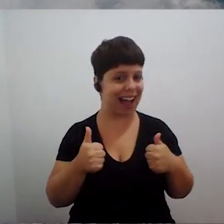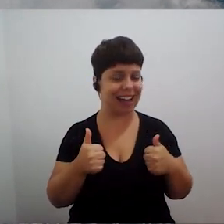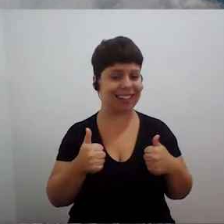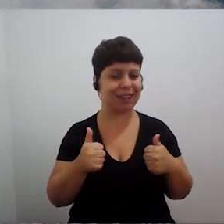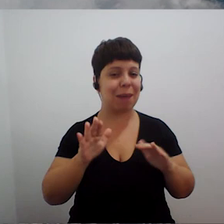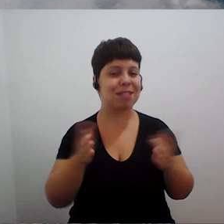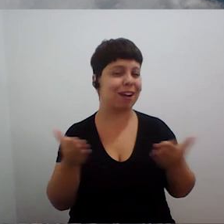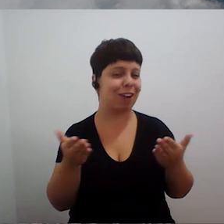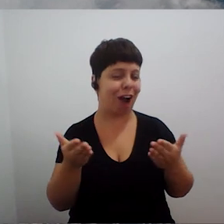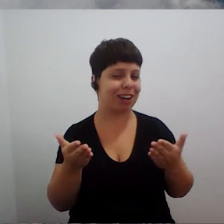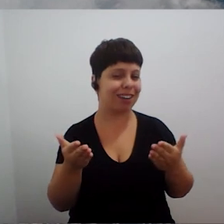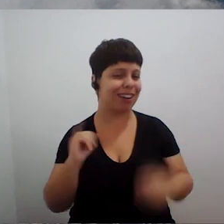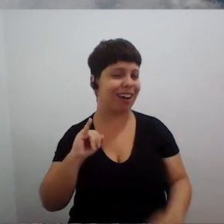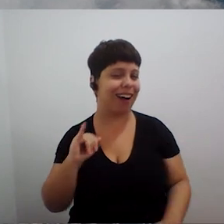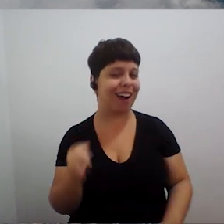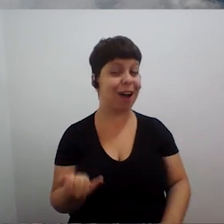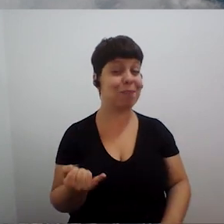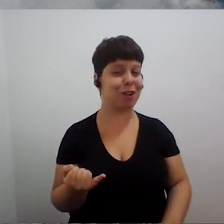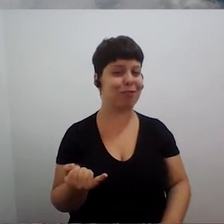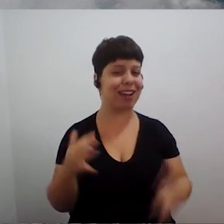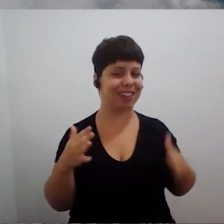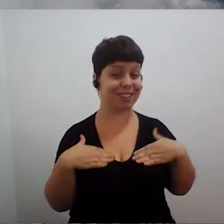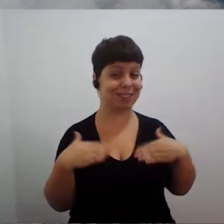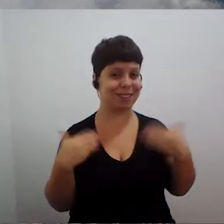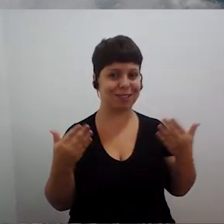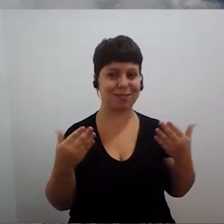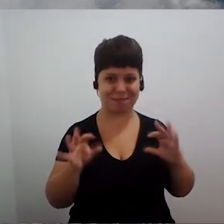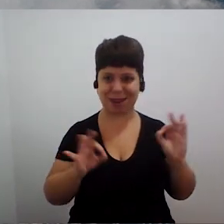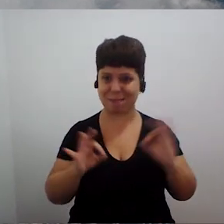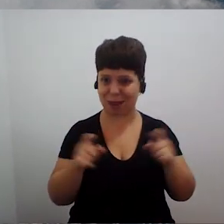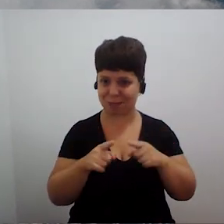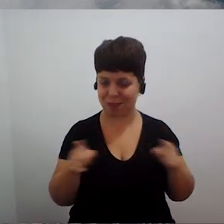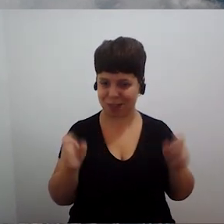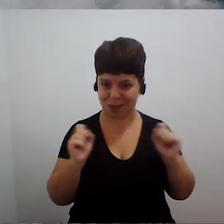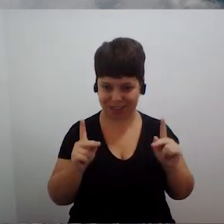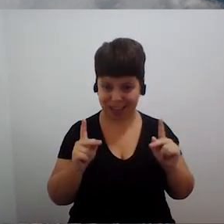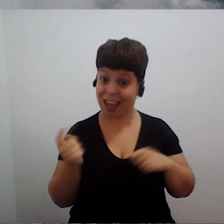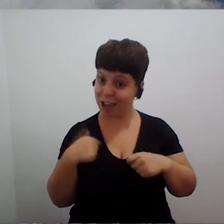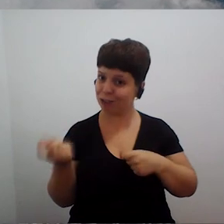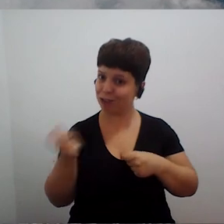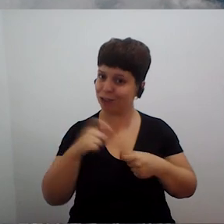e enquanto isso vocês vão curtindo aí essa surpresa que a gente preparou para vocês volto já já!